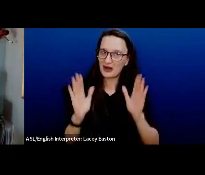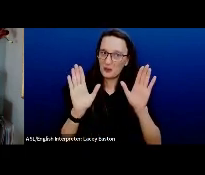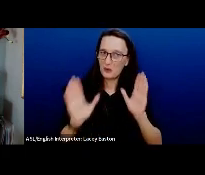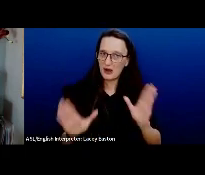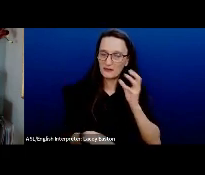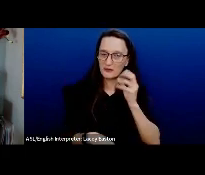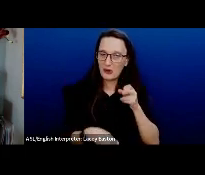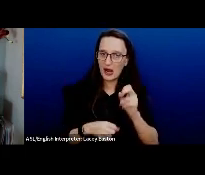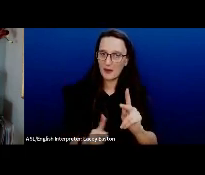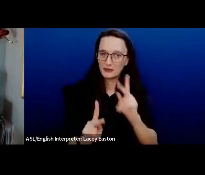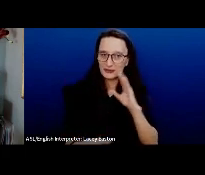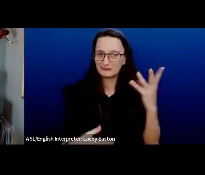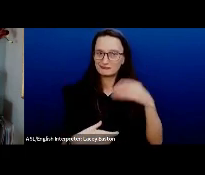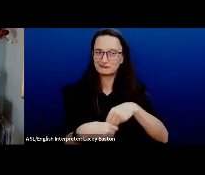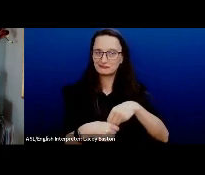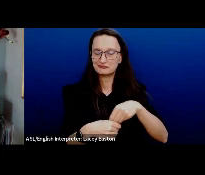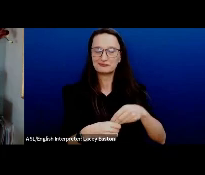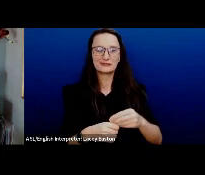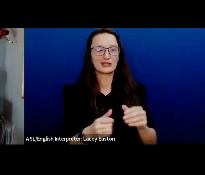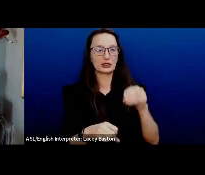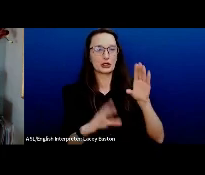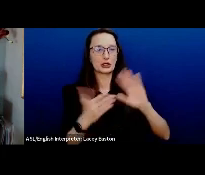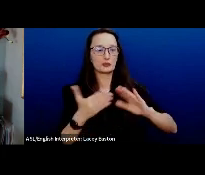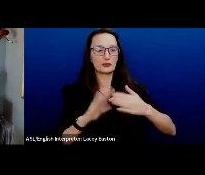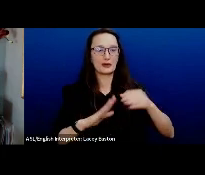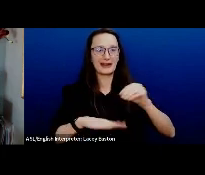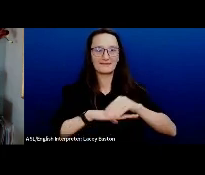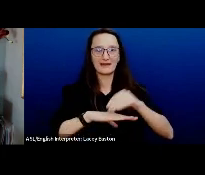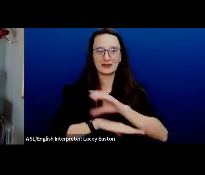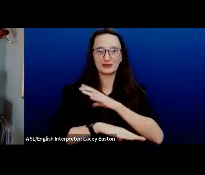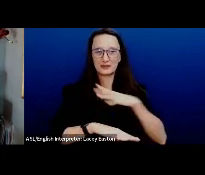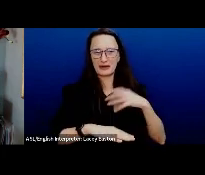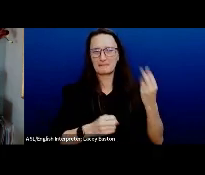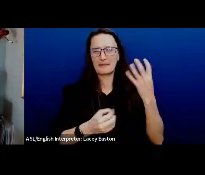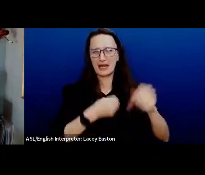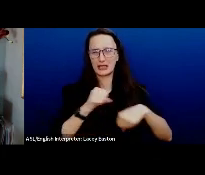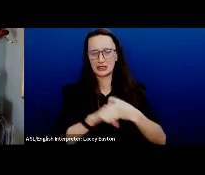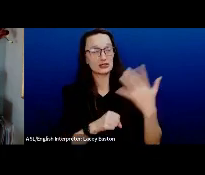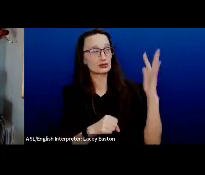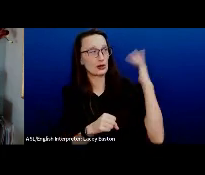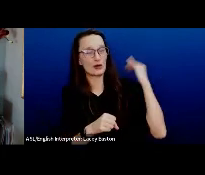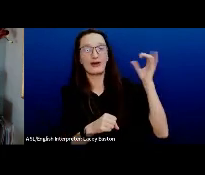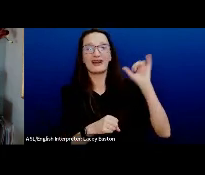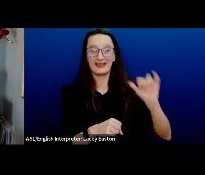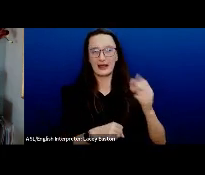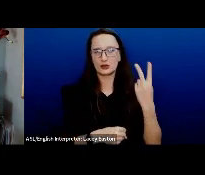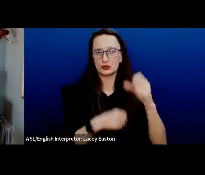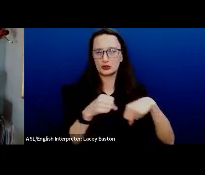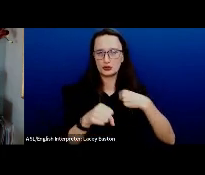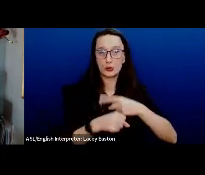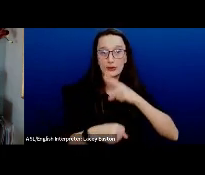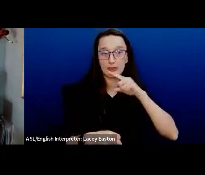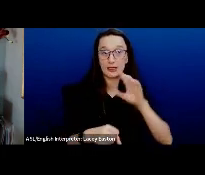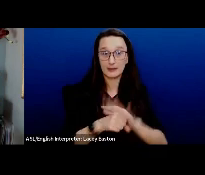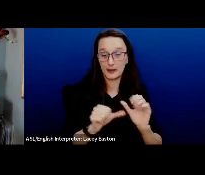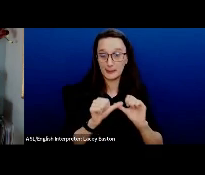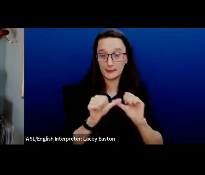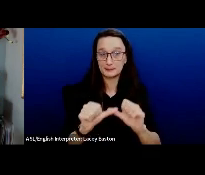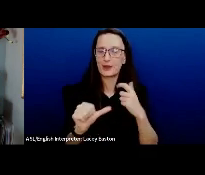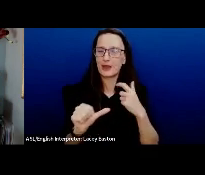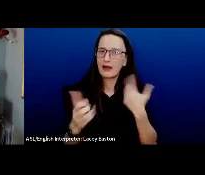comité asesor comunitario hace años, fue un compromiso de dos años y aprendí mucho sobre educación.